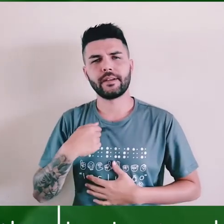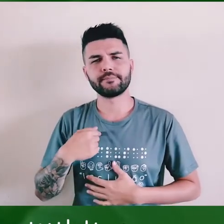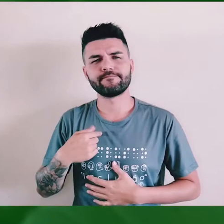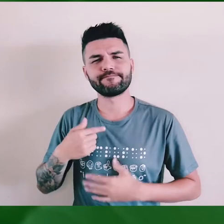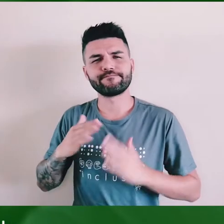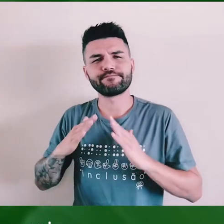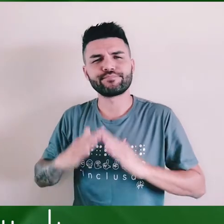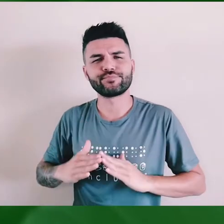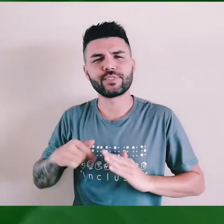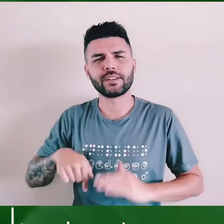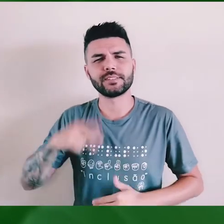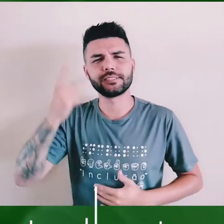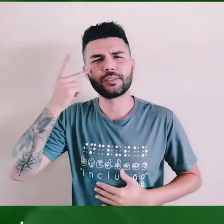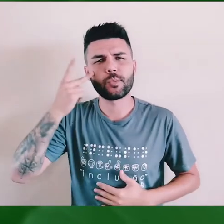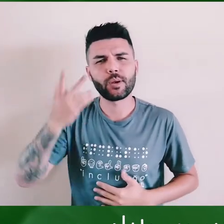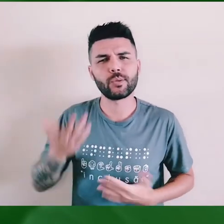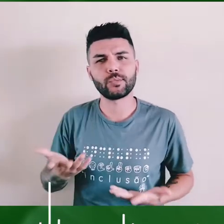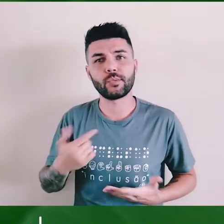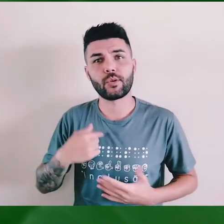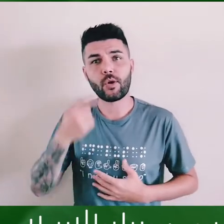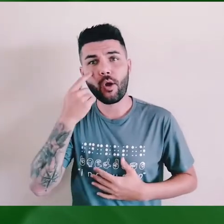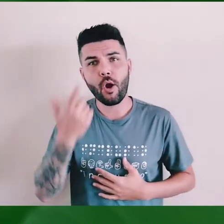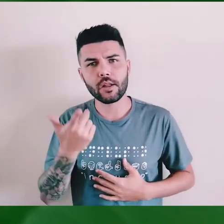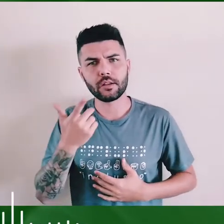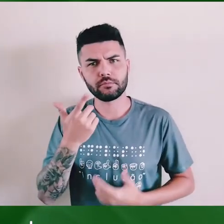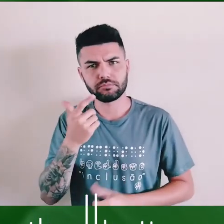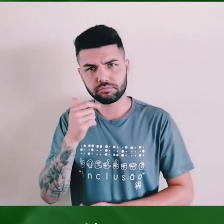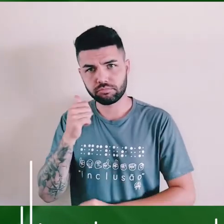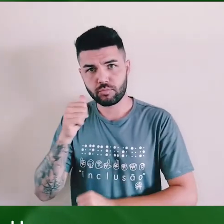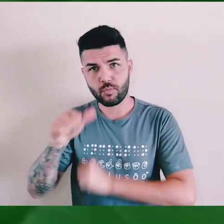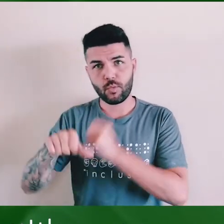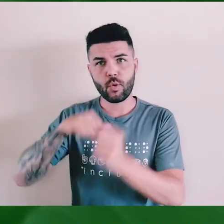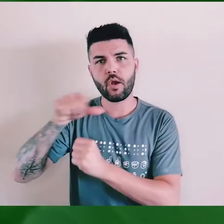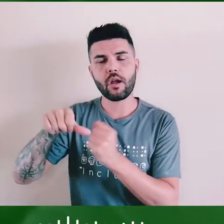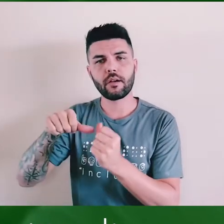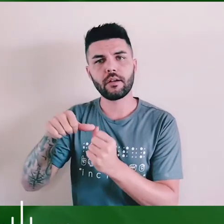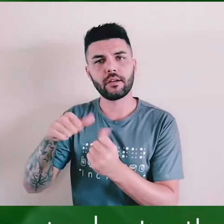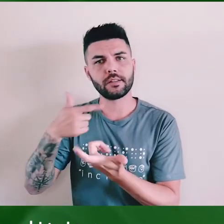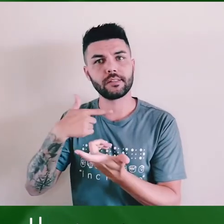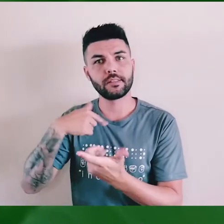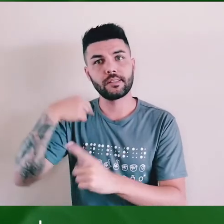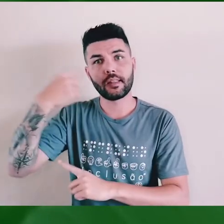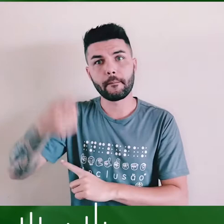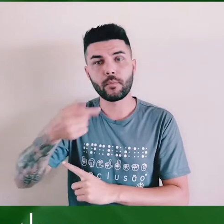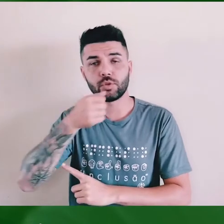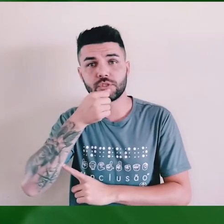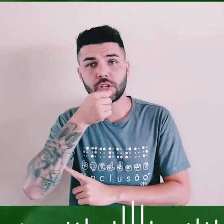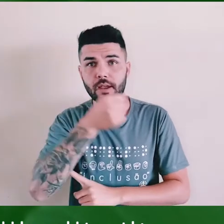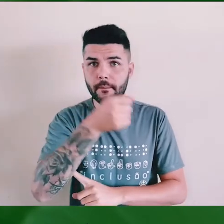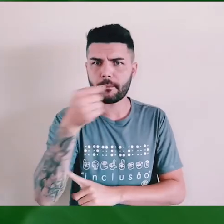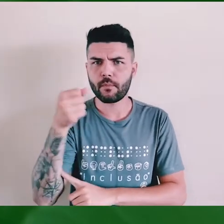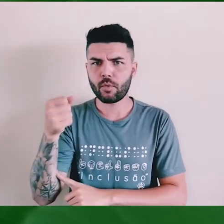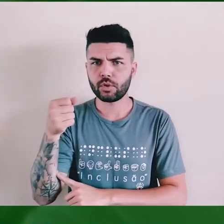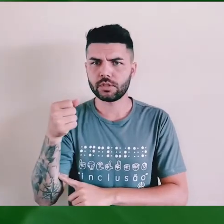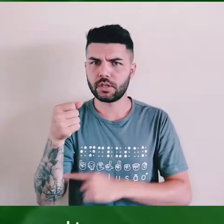na minha zona de conforto, e a transição de virar produtor para repórter em São Paulo